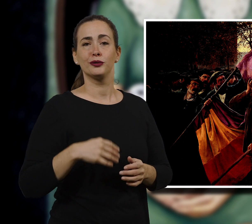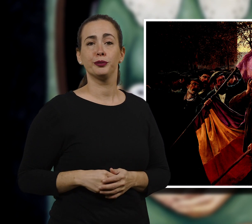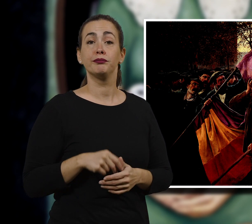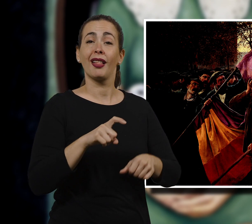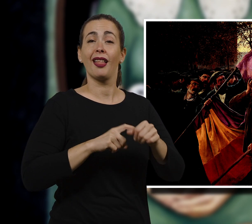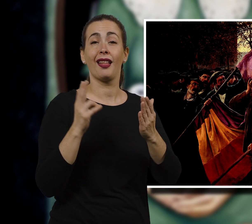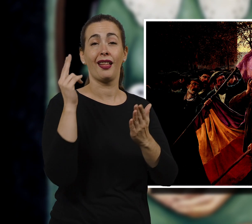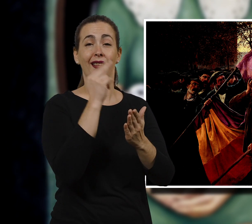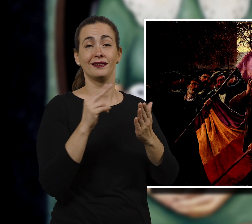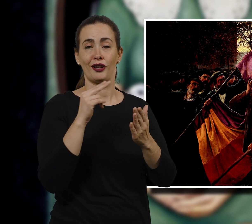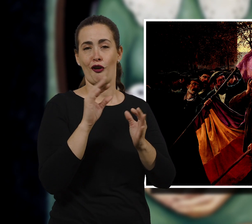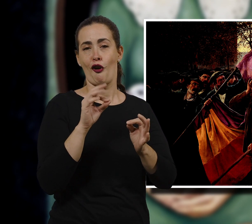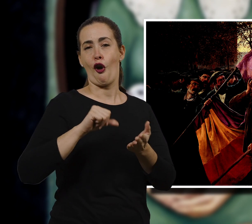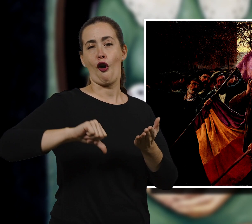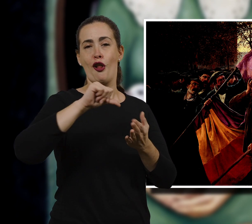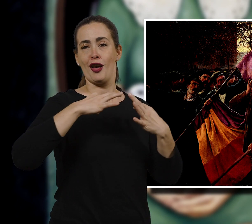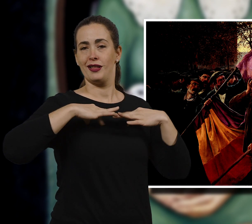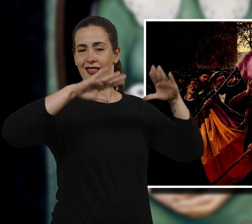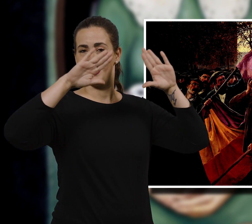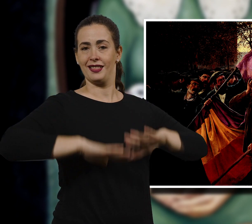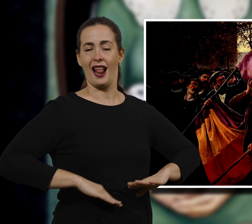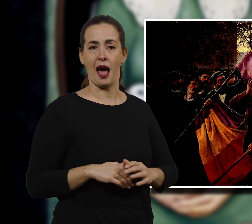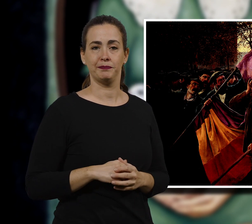Oli sobre tela.